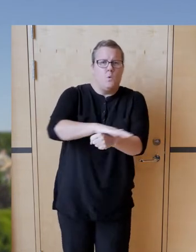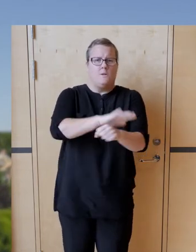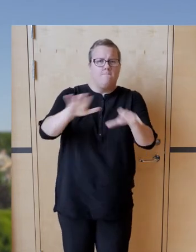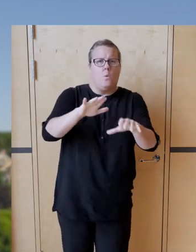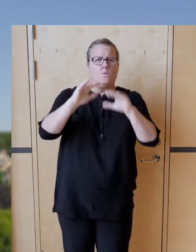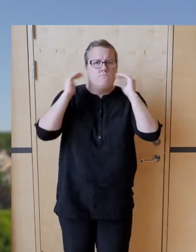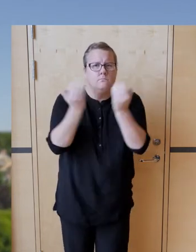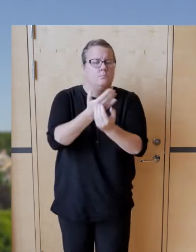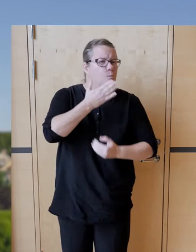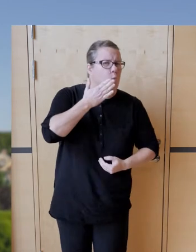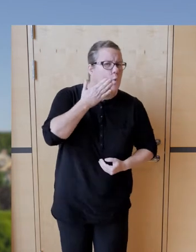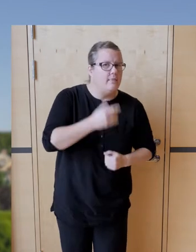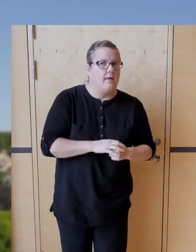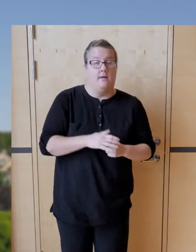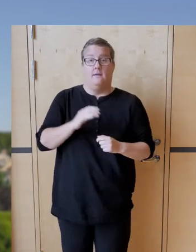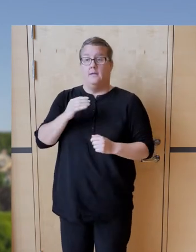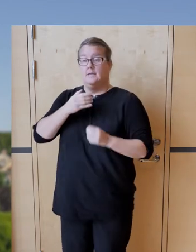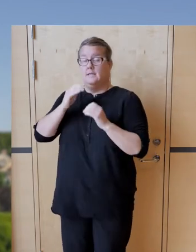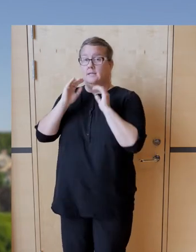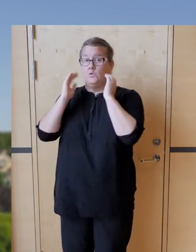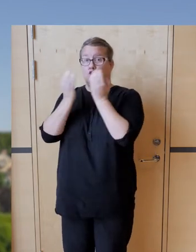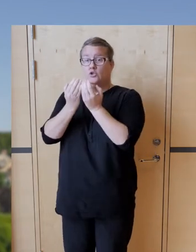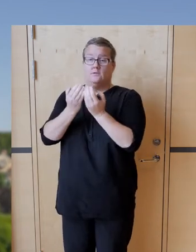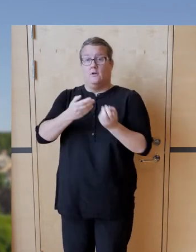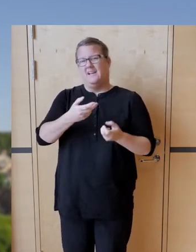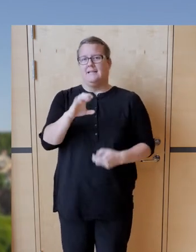Socialdemokraterna pratade om 120 platser